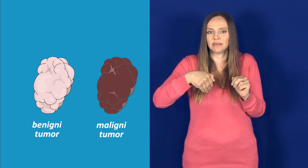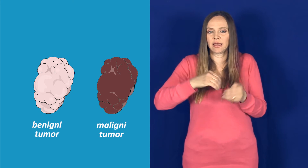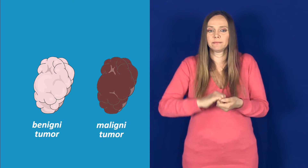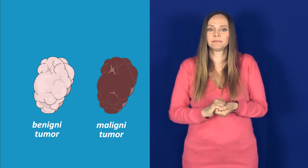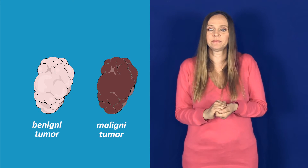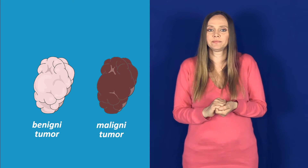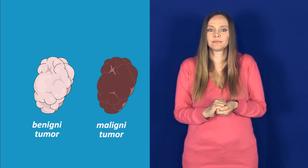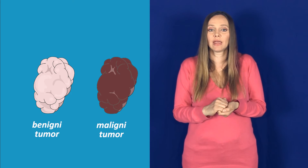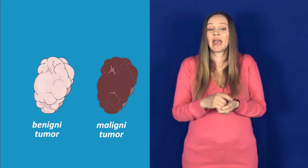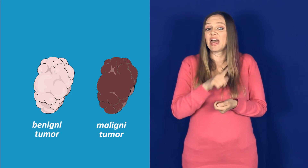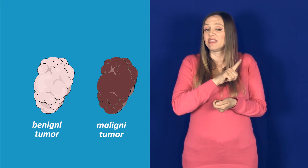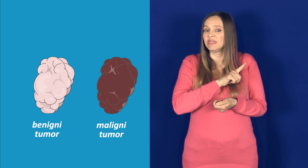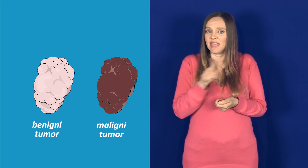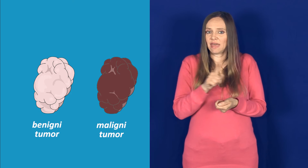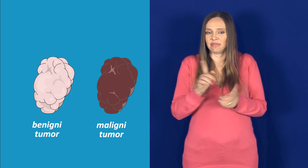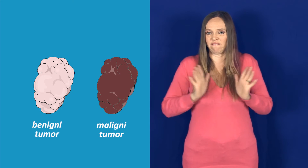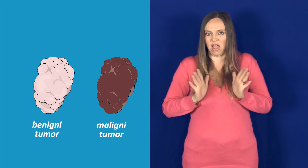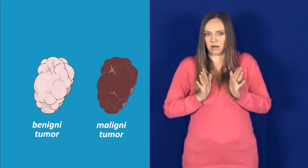Nezločesti tumorji ne delajo težav.